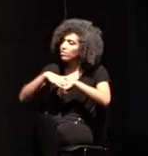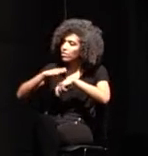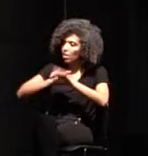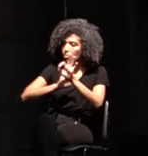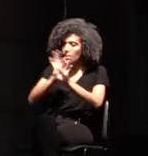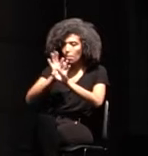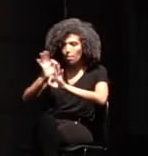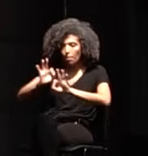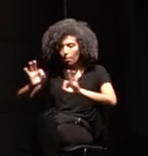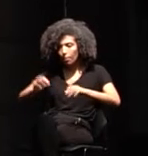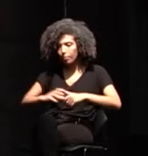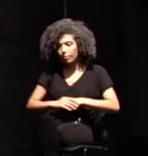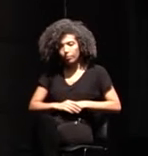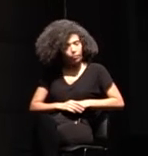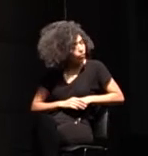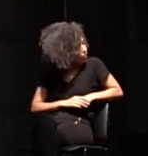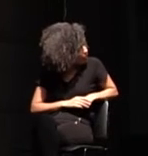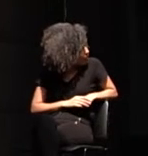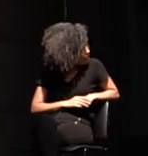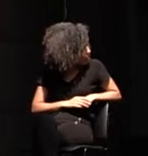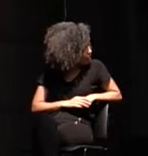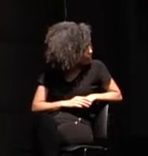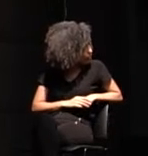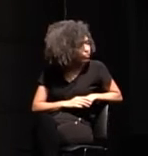E falei da curadoria de cinema,